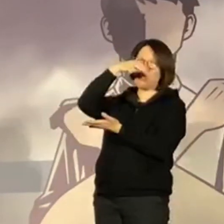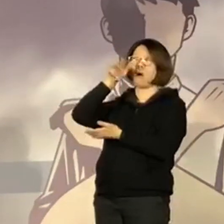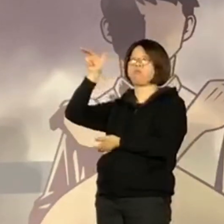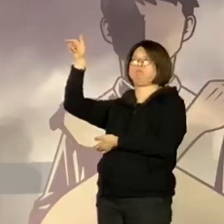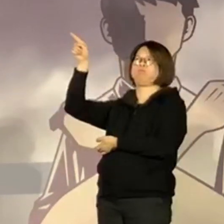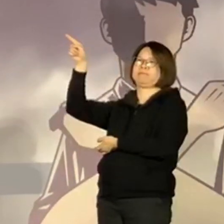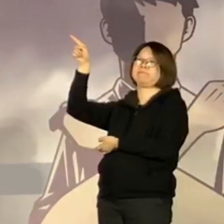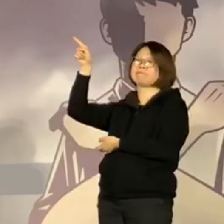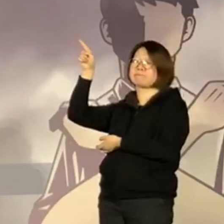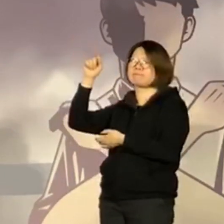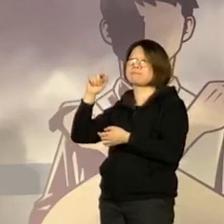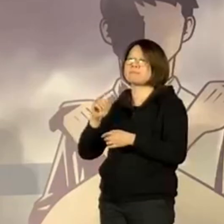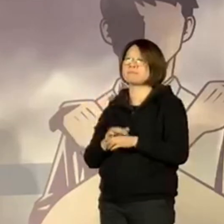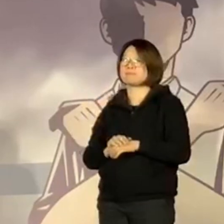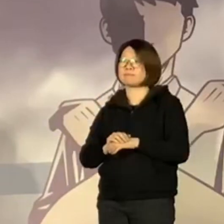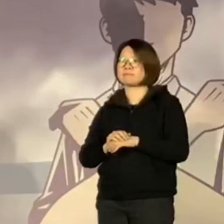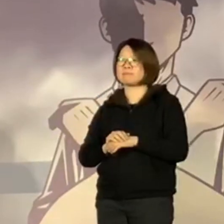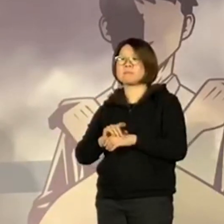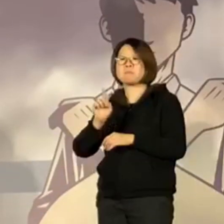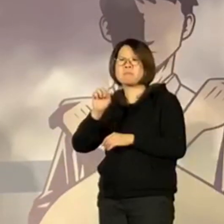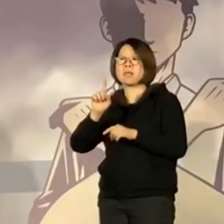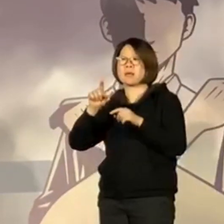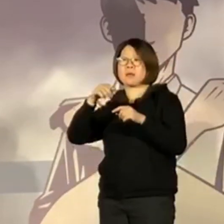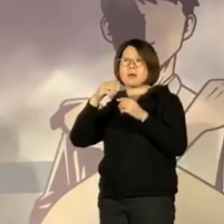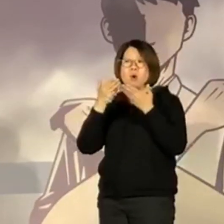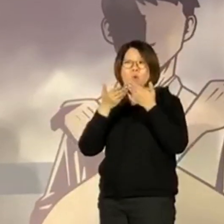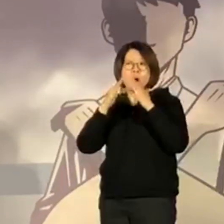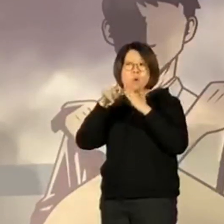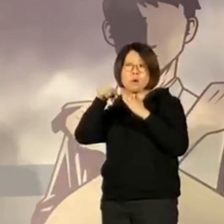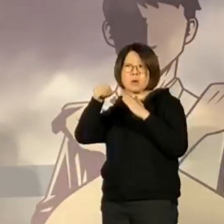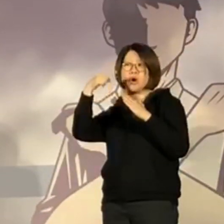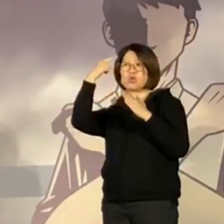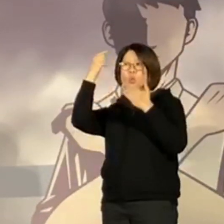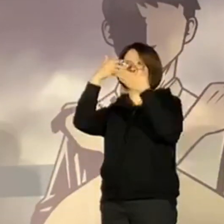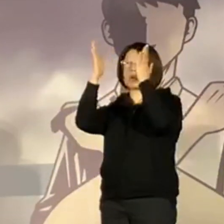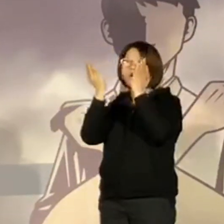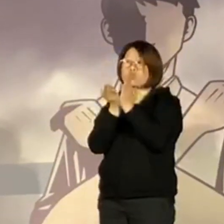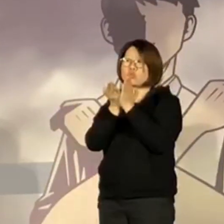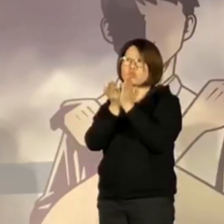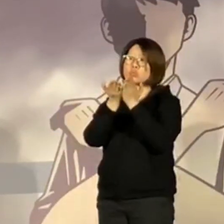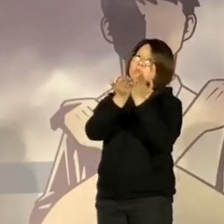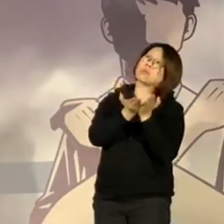也都相信教師有一個專業的能力去判斷如何去選擇